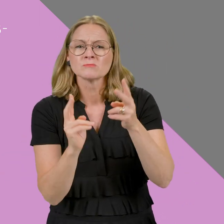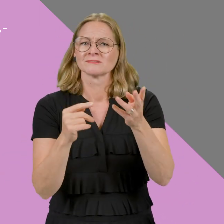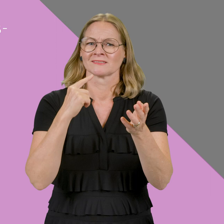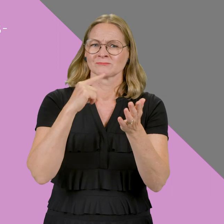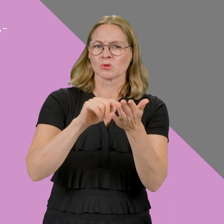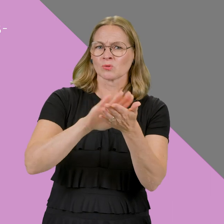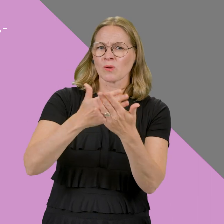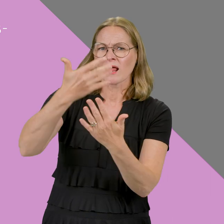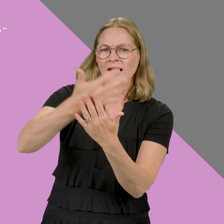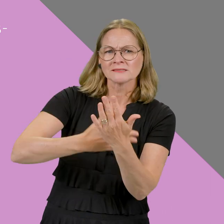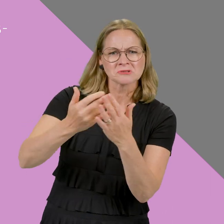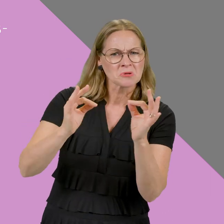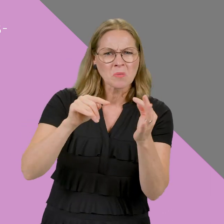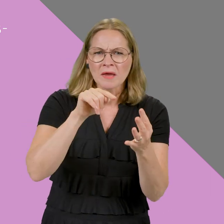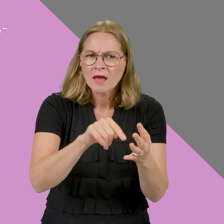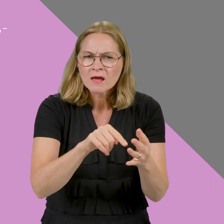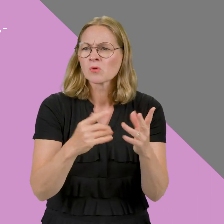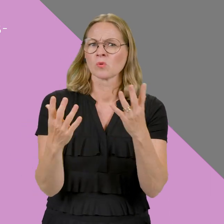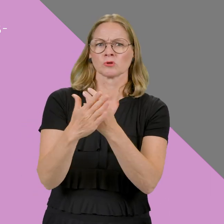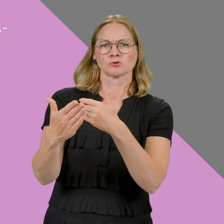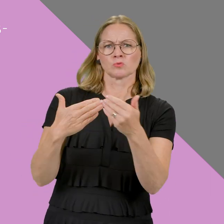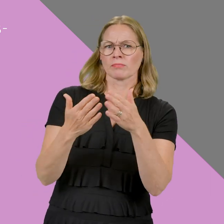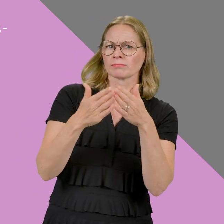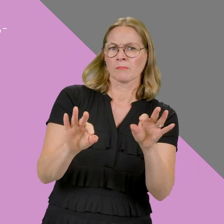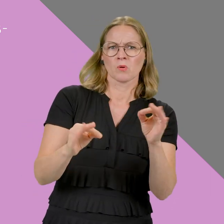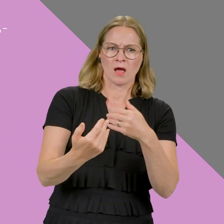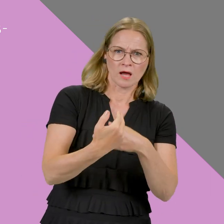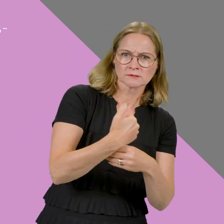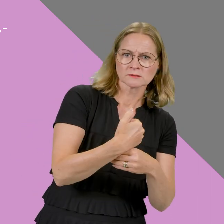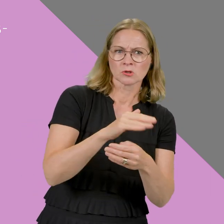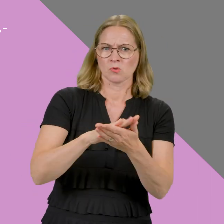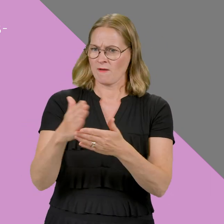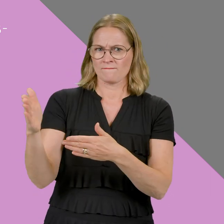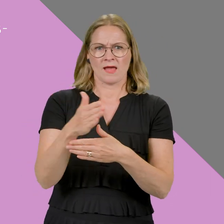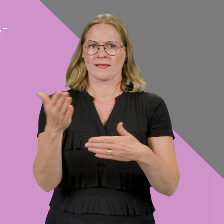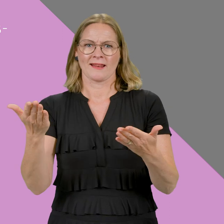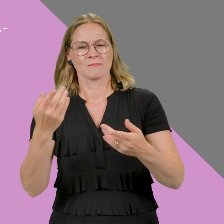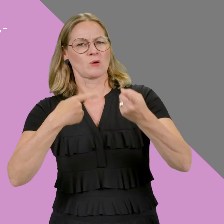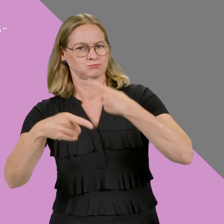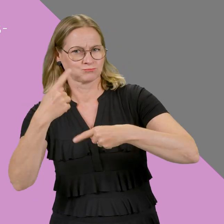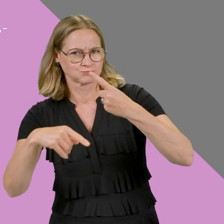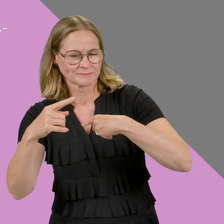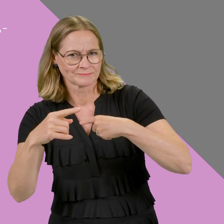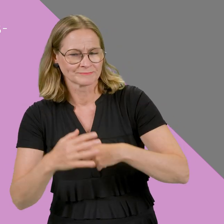kuten tulkkilistojen toimintaa sekä yhteistyön tekemisen tapoja - asiakkaiden ja tulkkien kesken.